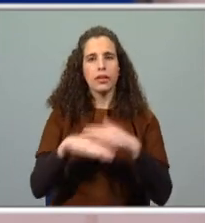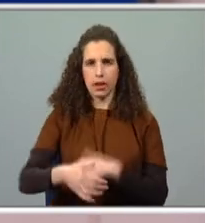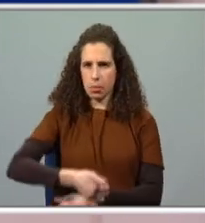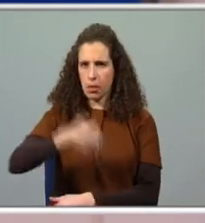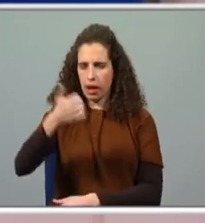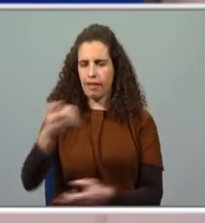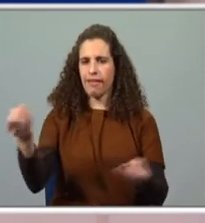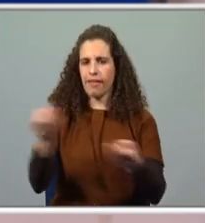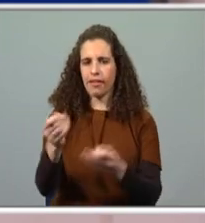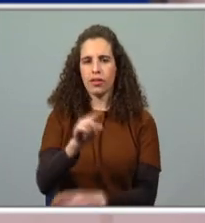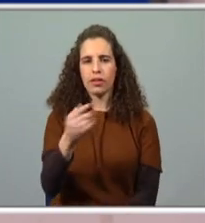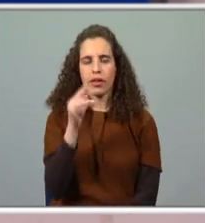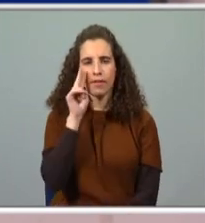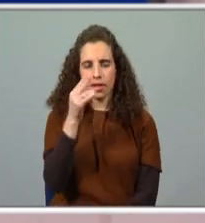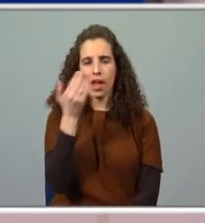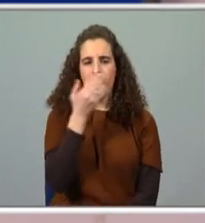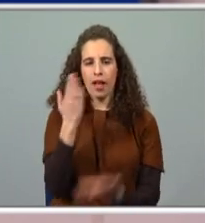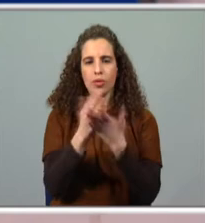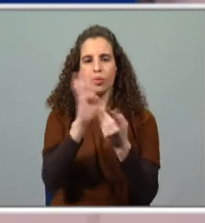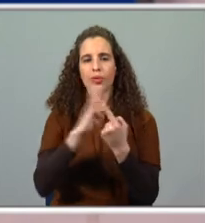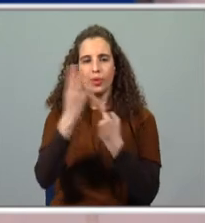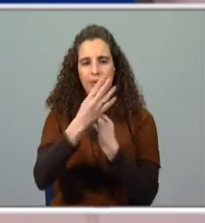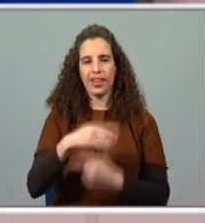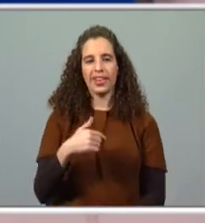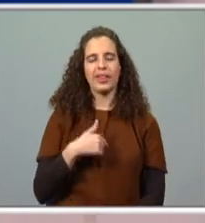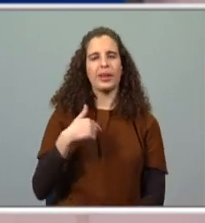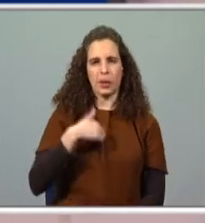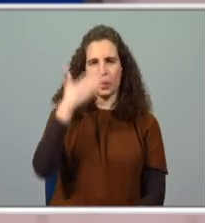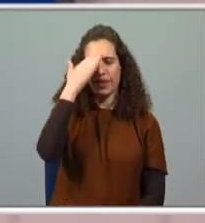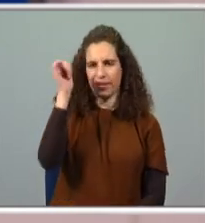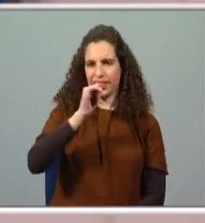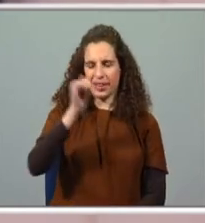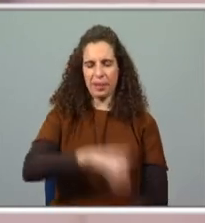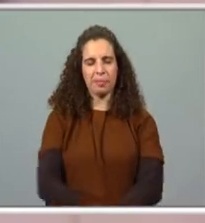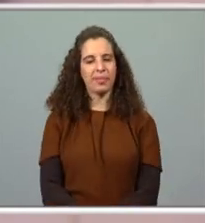vocês verem os blocos de tudo mais não vê eu bem Parecia ora Mais 你看到其他一切的塊沒有看到我很好現在看起來更多